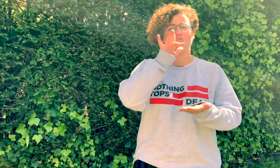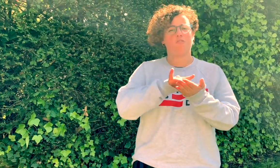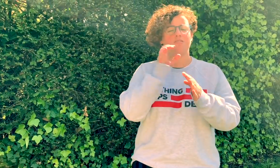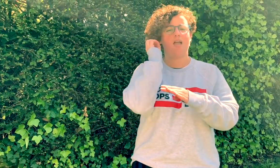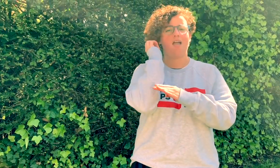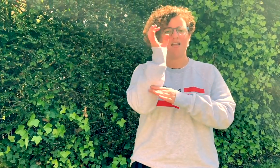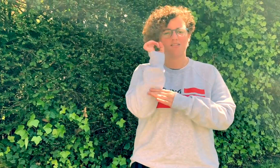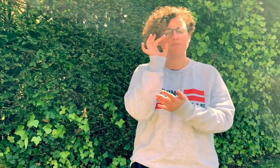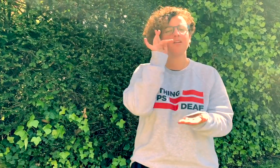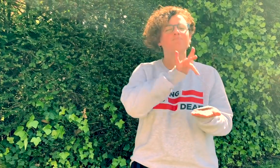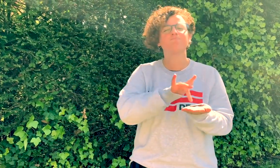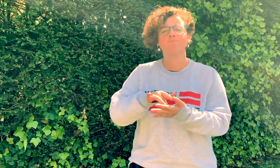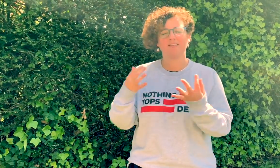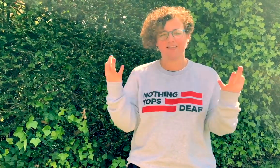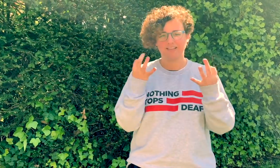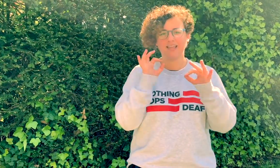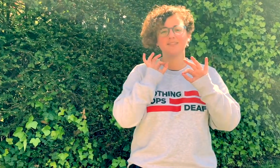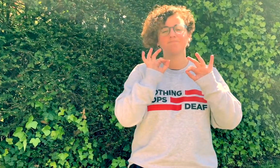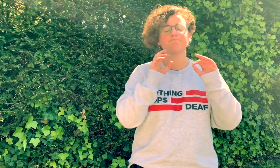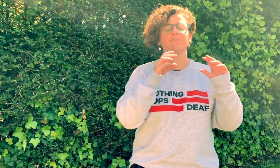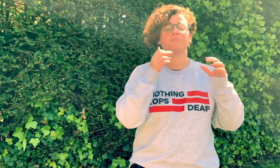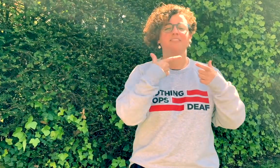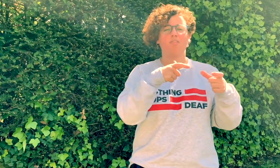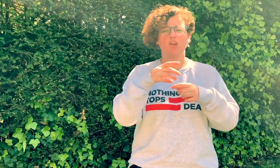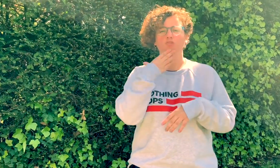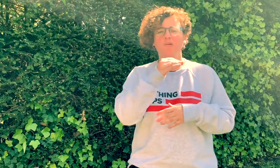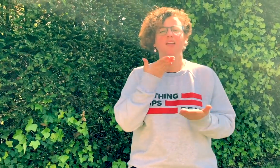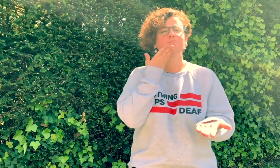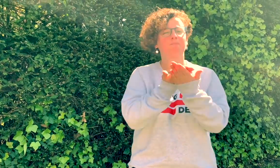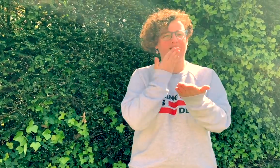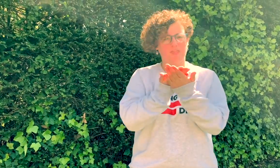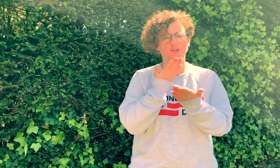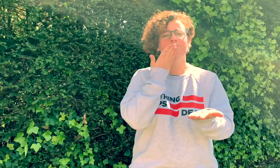El segundo día se centró más que nada en mociones realizadas por secciones juveniles,